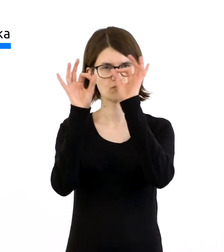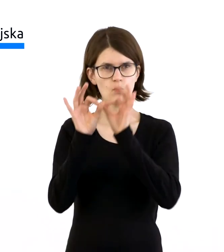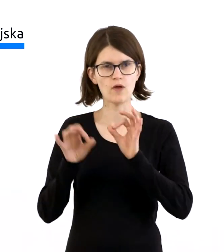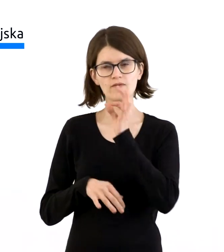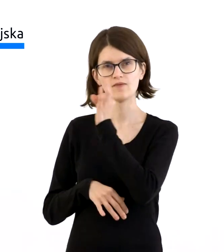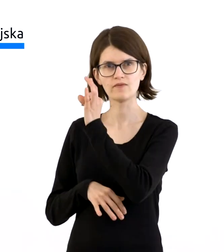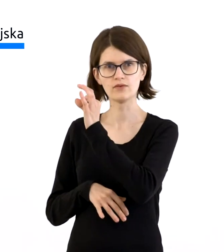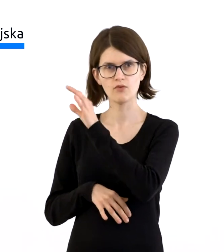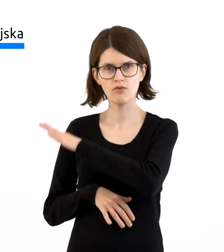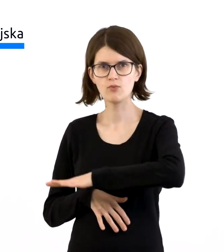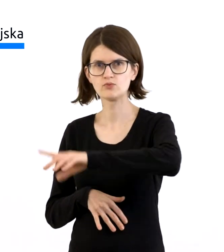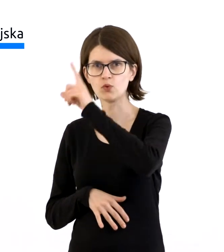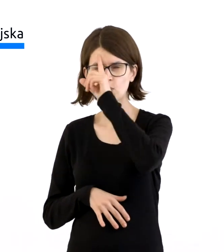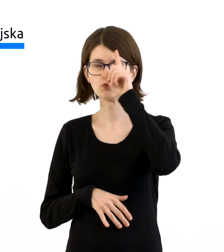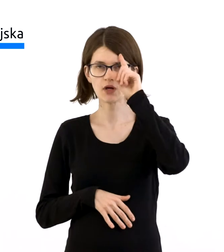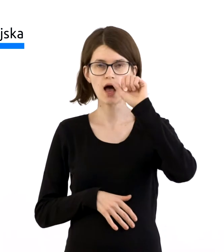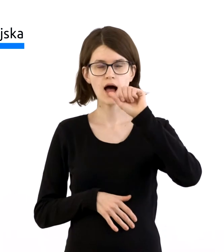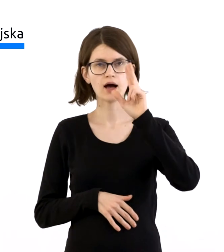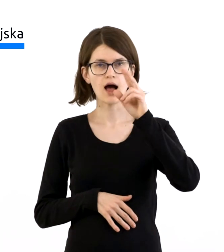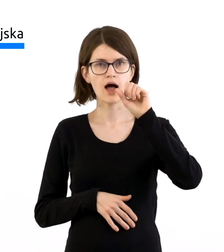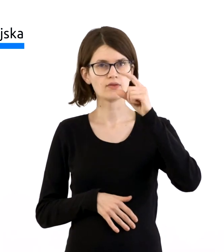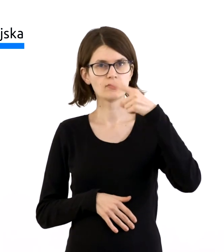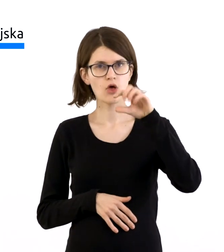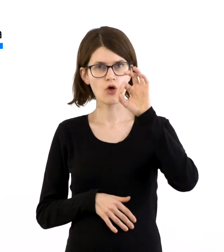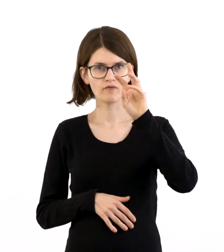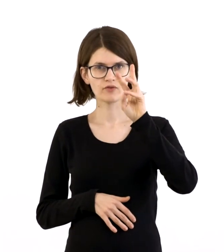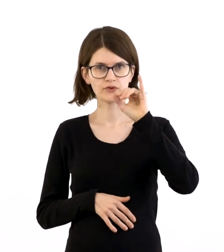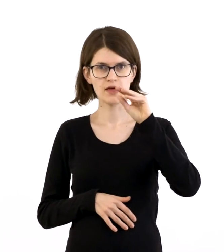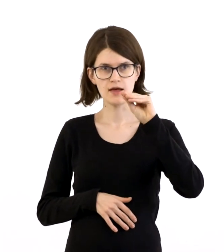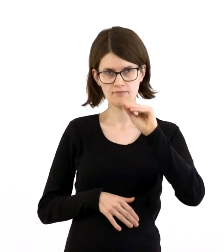Sztuka akadyjska